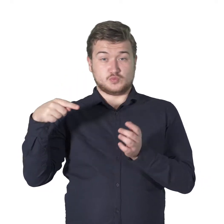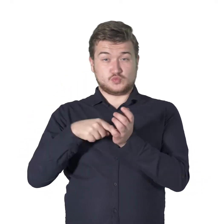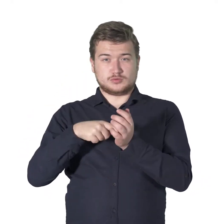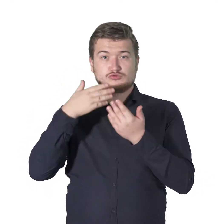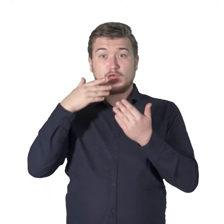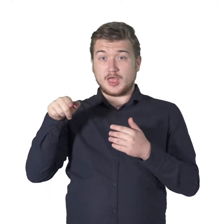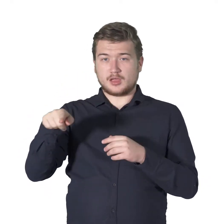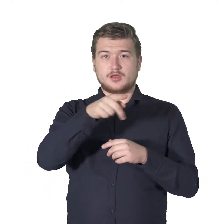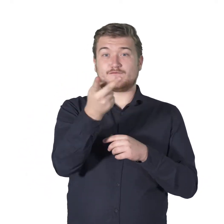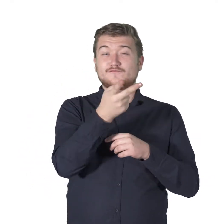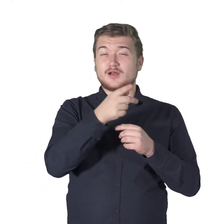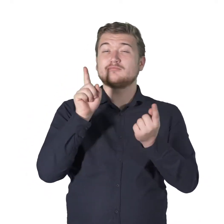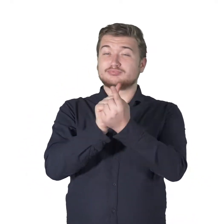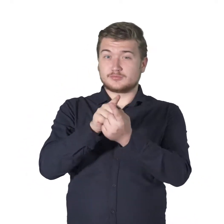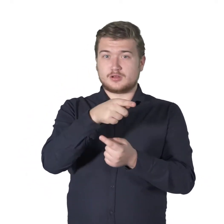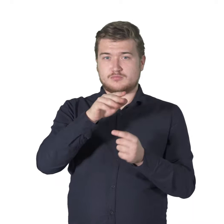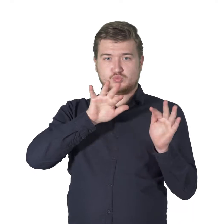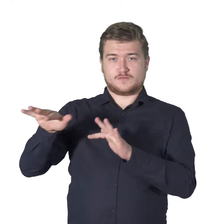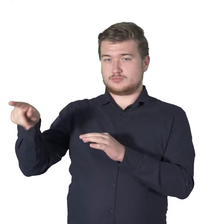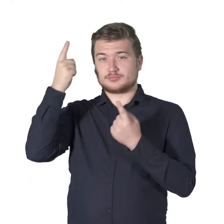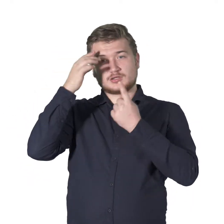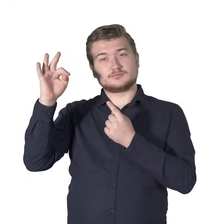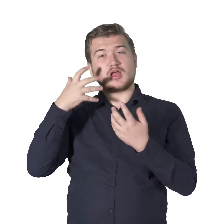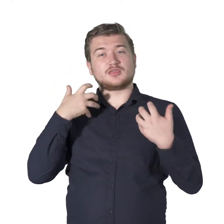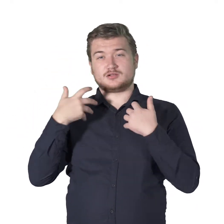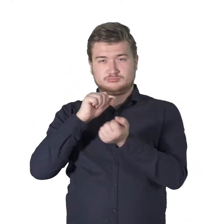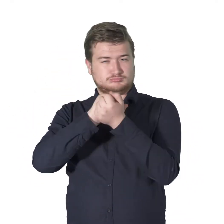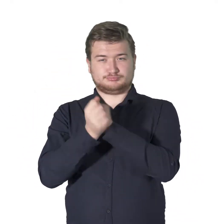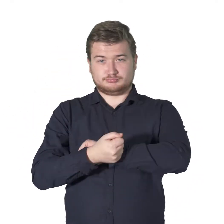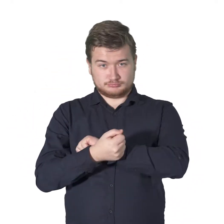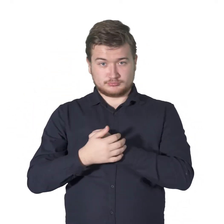którzy w istotny sposób wpłynęli na jego poglądy artystyczne.